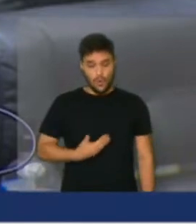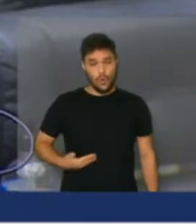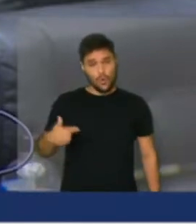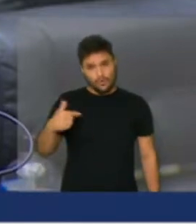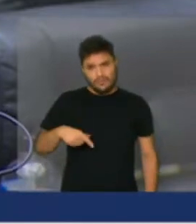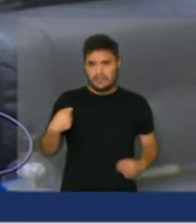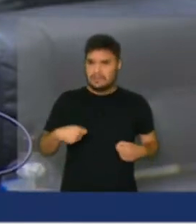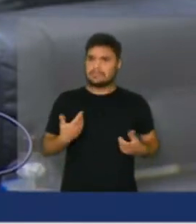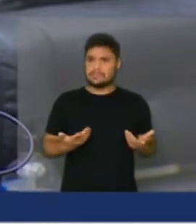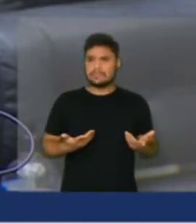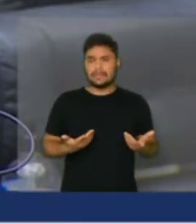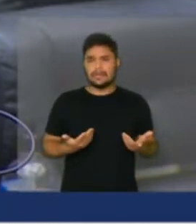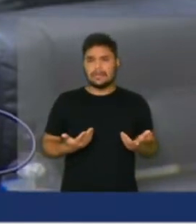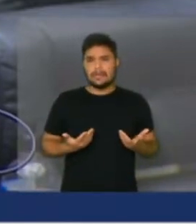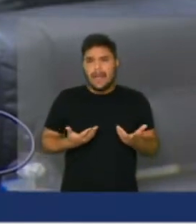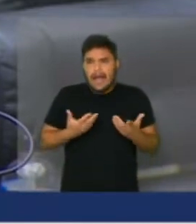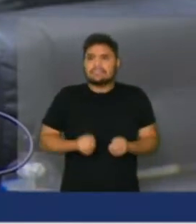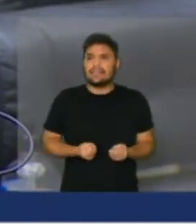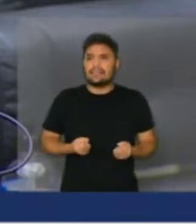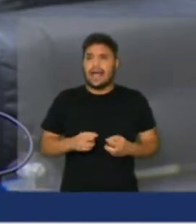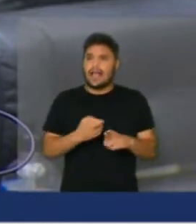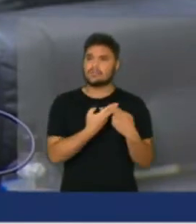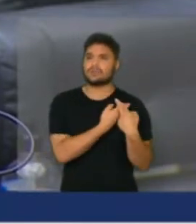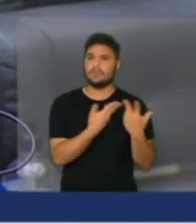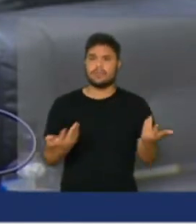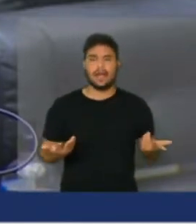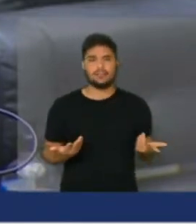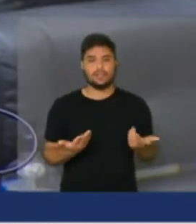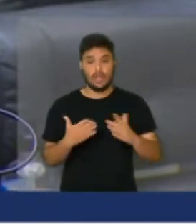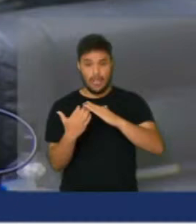GOVERNO POSSA ASSUMIR NÃO É UMA RESPONSABILIDADE DO MICRO E PEQUENO EMPRESÁRIO. QUANDO NÓS DIZEM QUE A GRAVIDEZ É